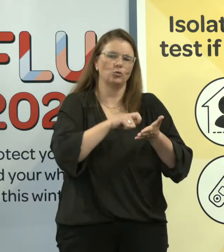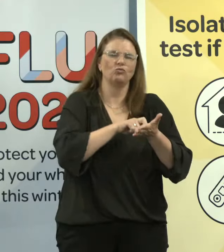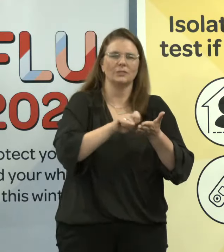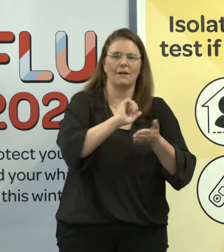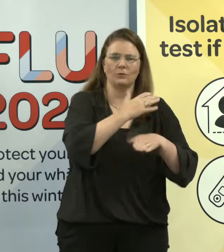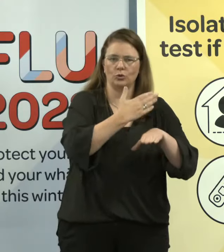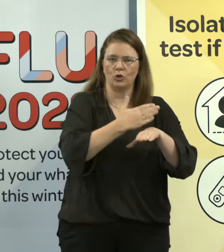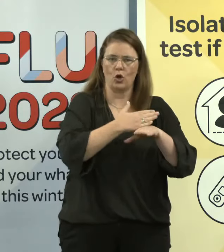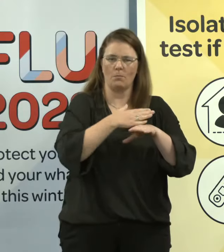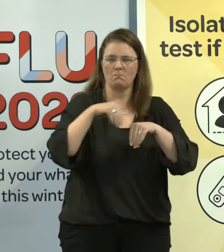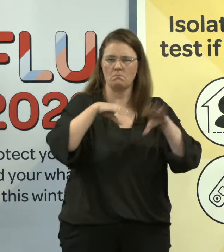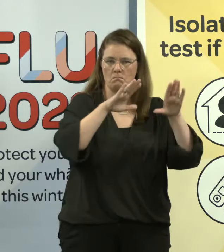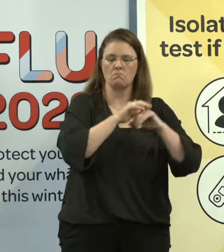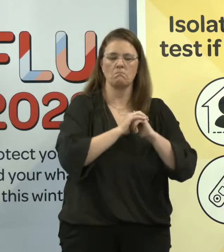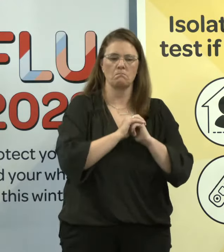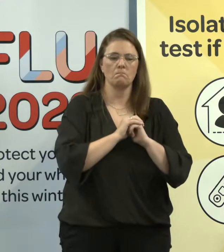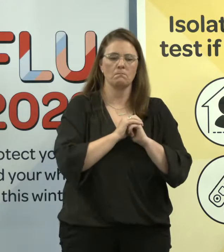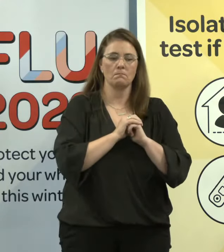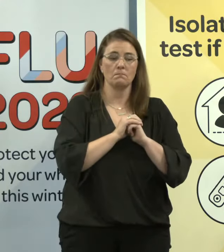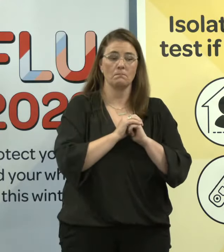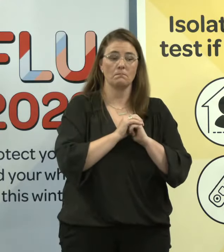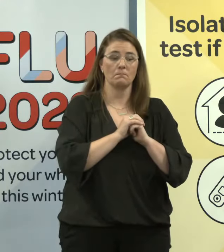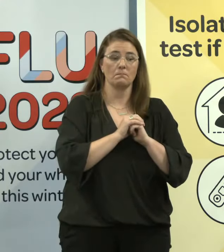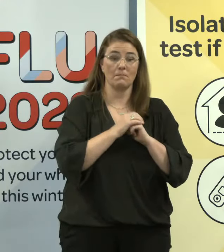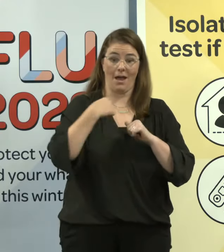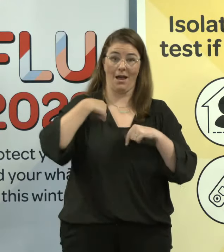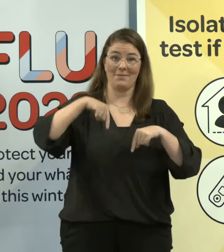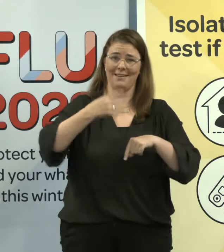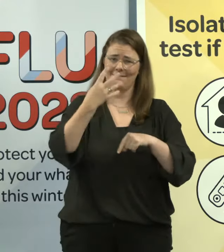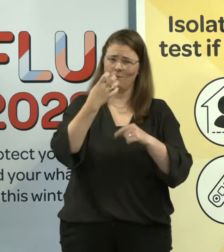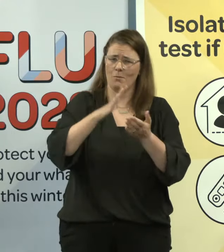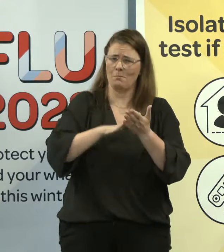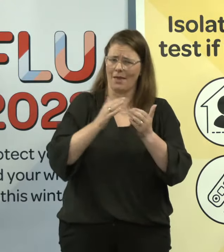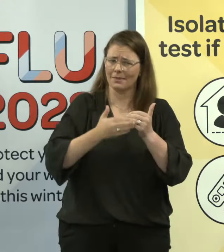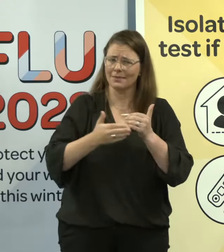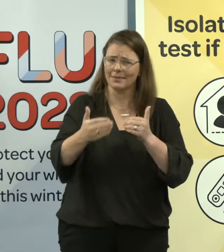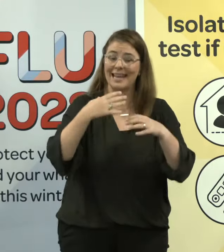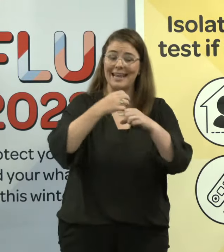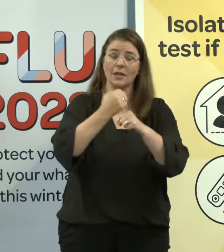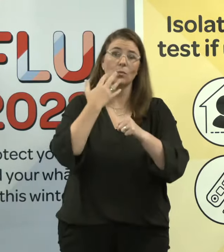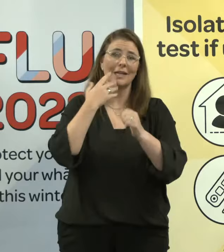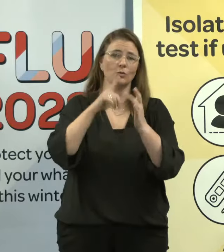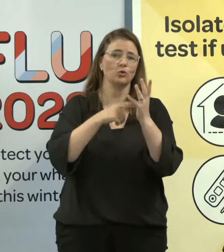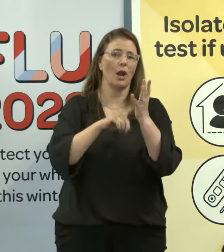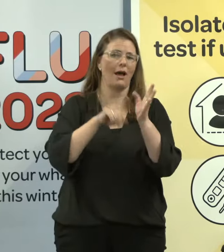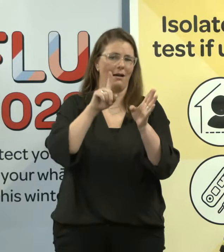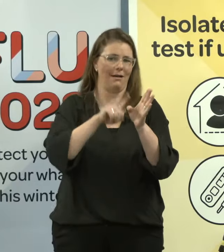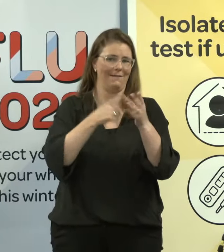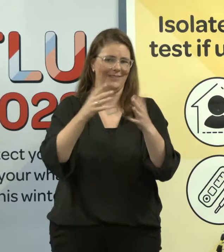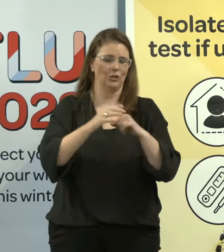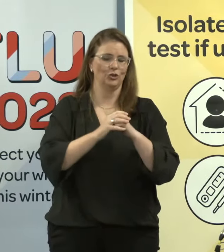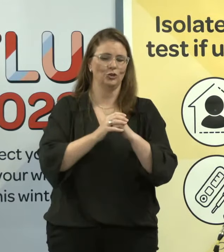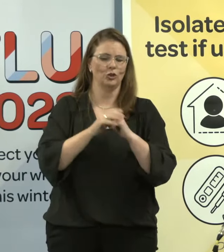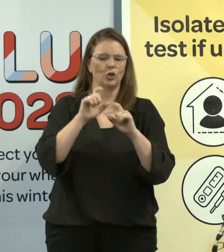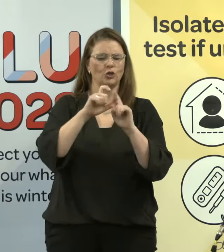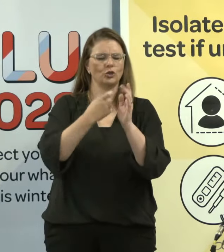ake. Ka rite ki tana i kii ai,